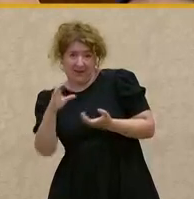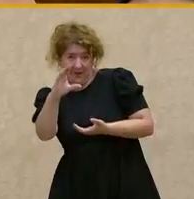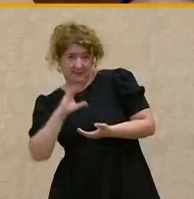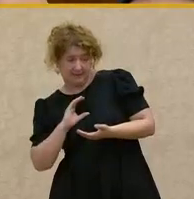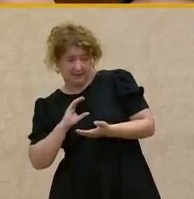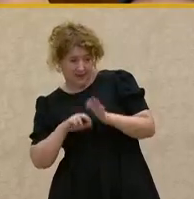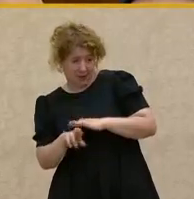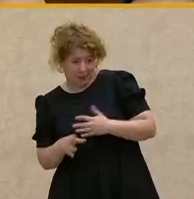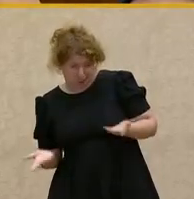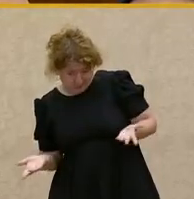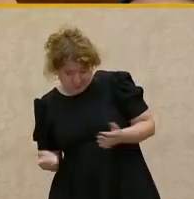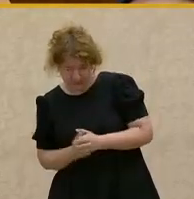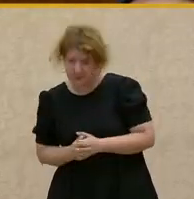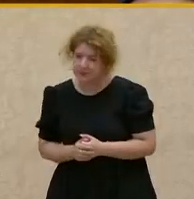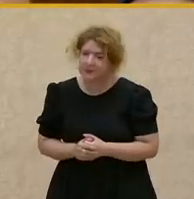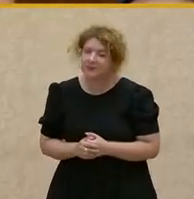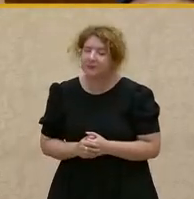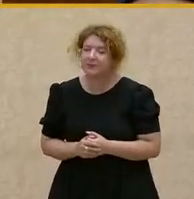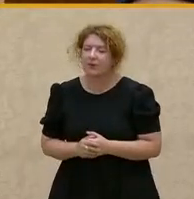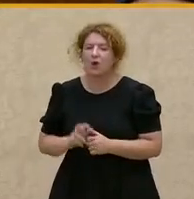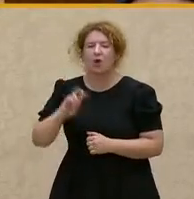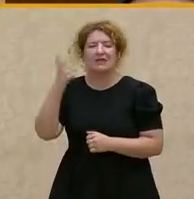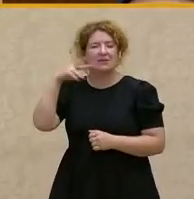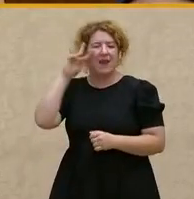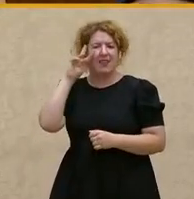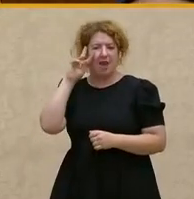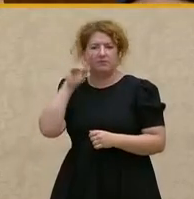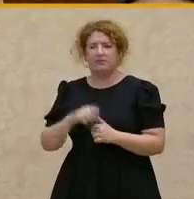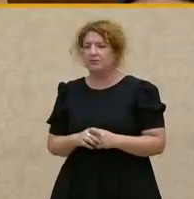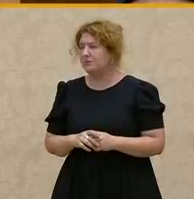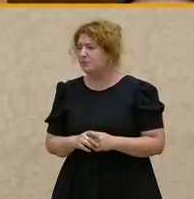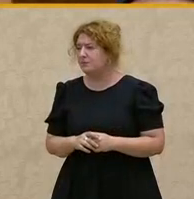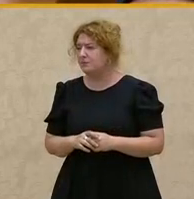Otras experiencias de éxito, como comentaba aquí mi compañera Araceli, hemos ido de respir,